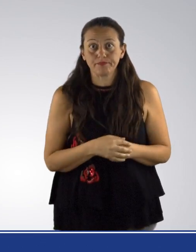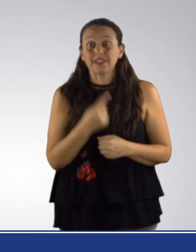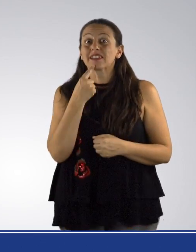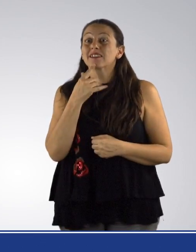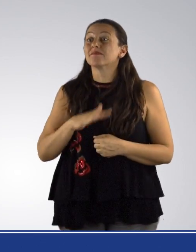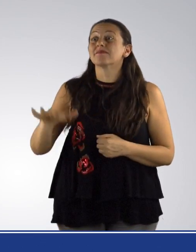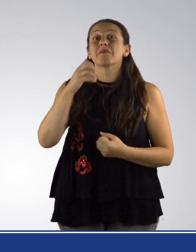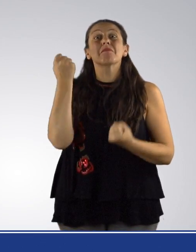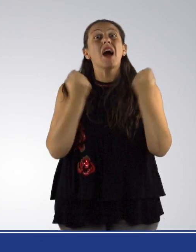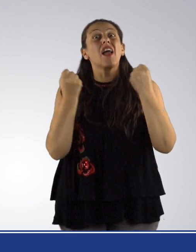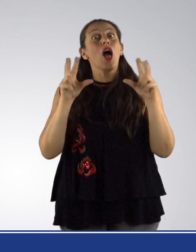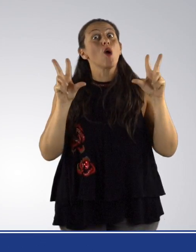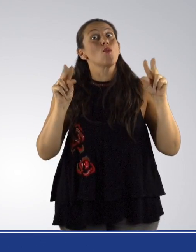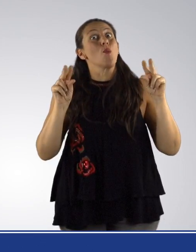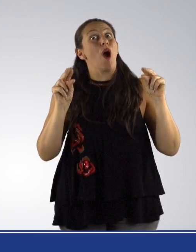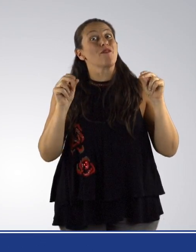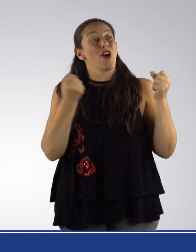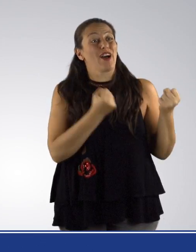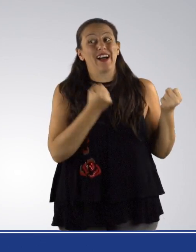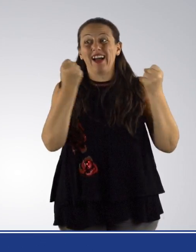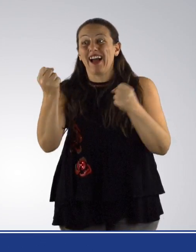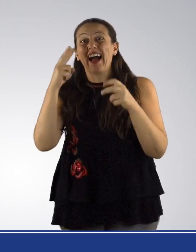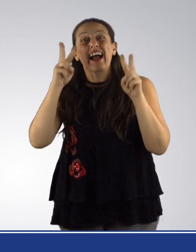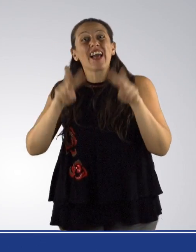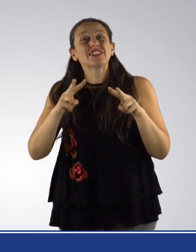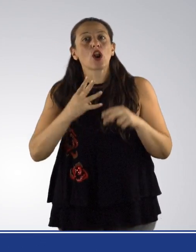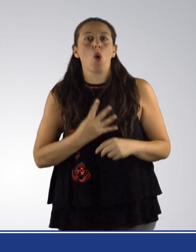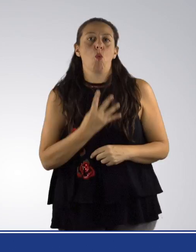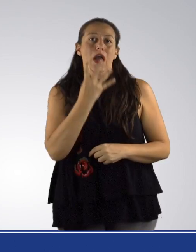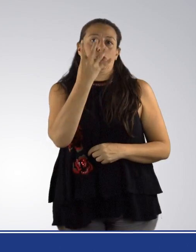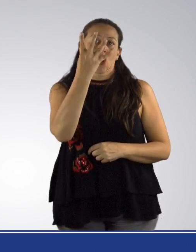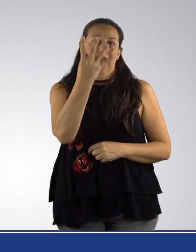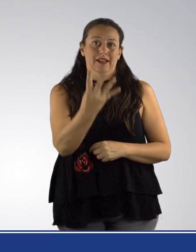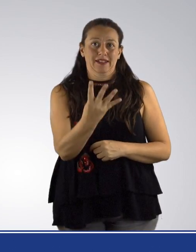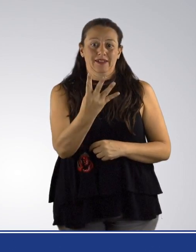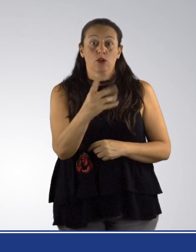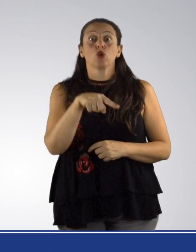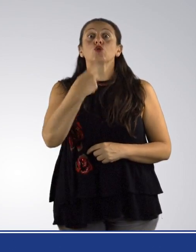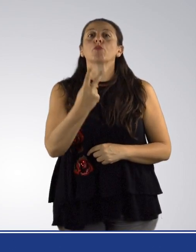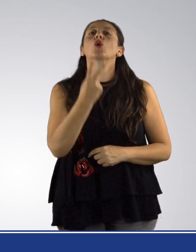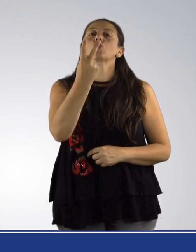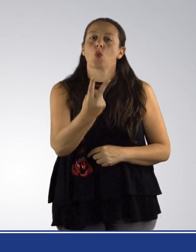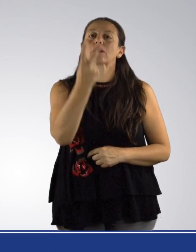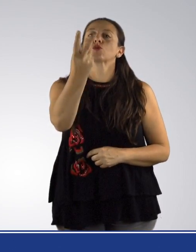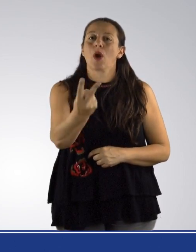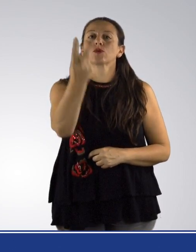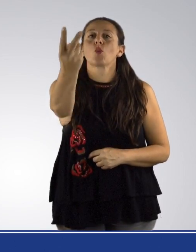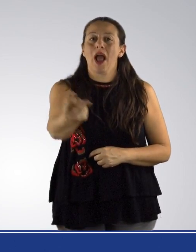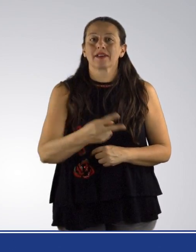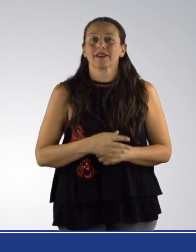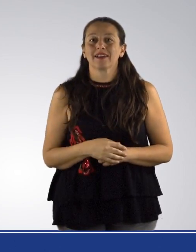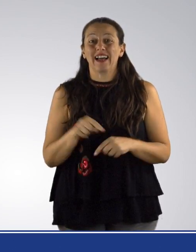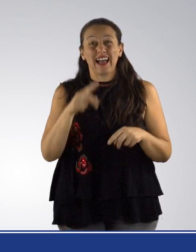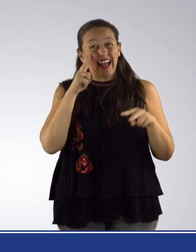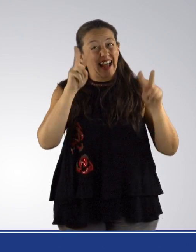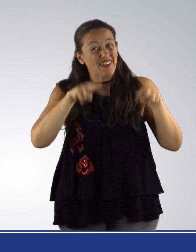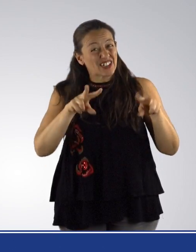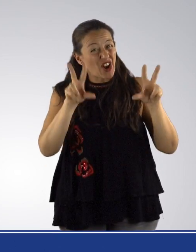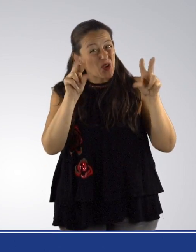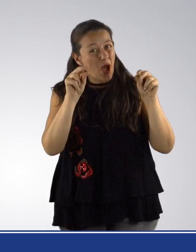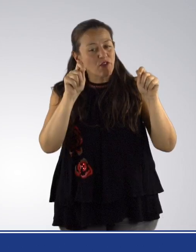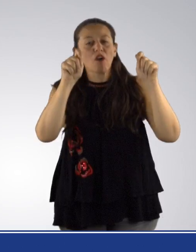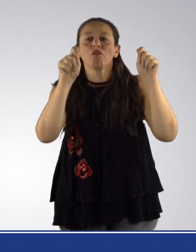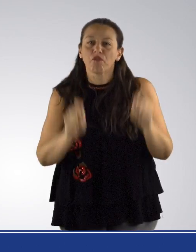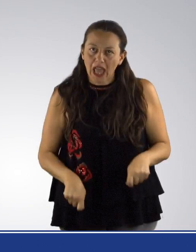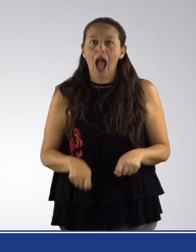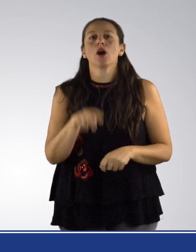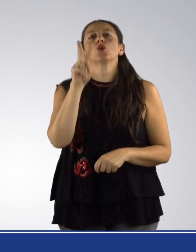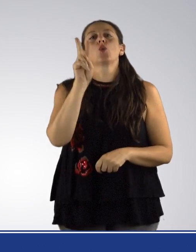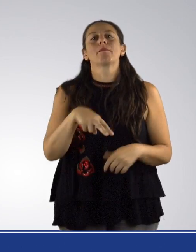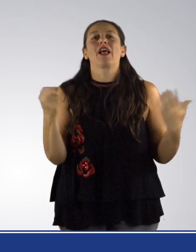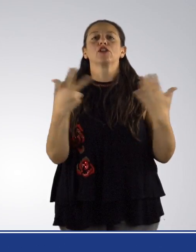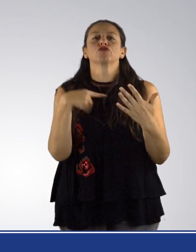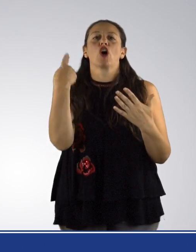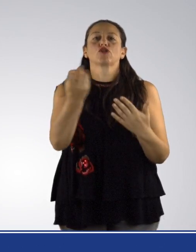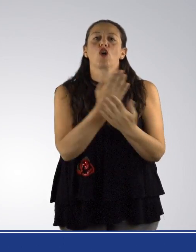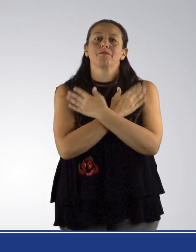Chi ha la macchina nuova la revisione si fà ogni 4 anni e successivamente dopo 2 anni.